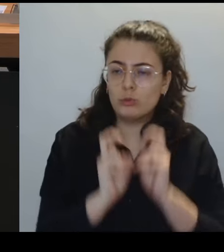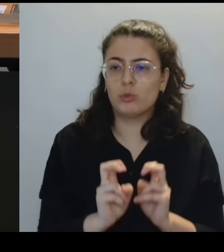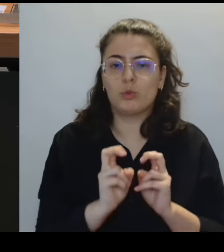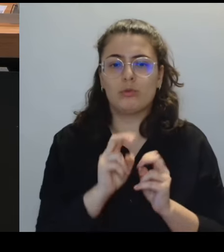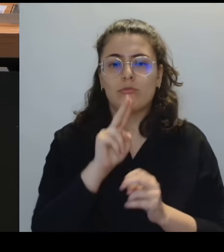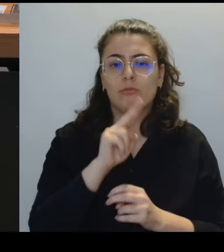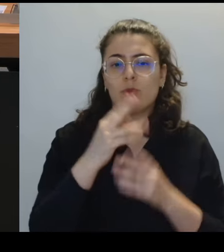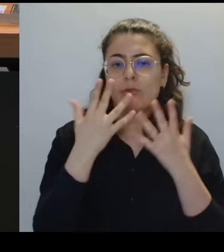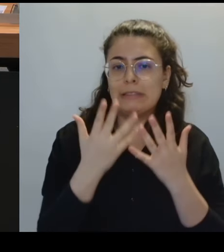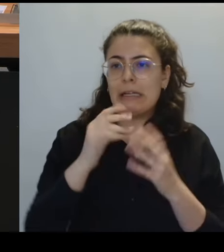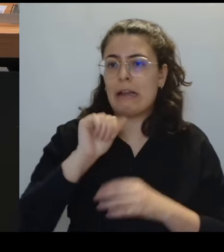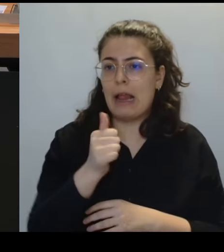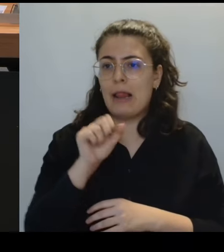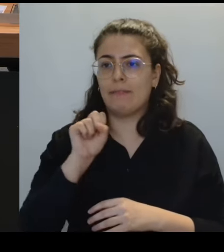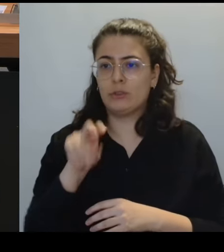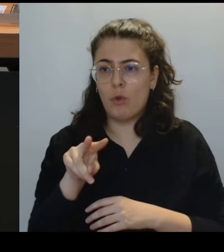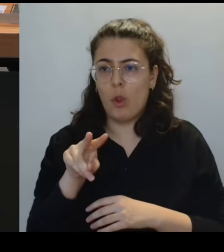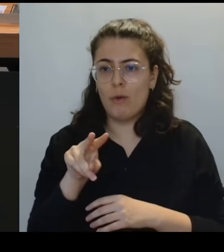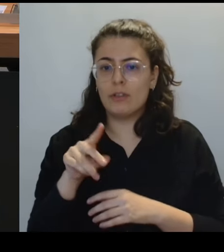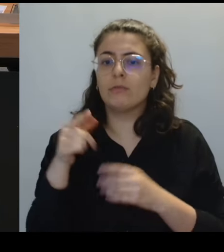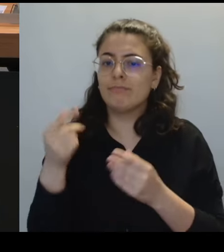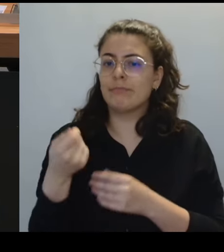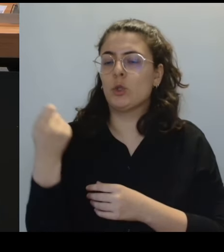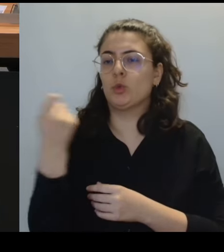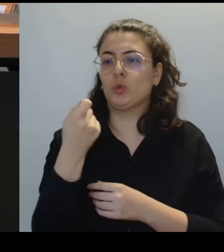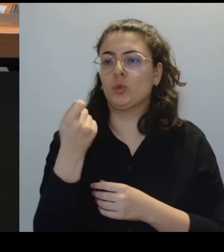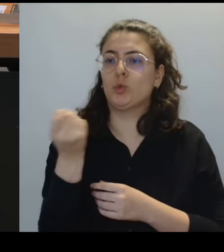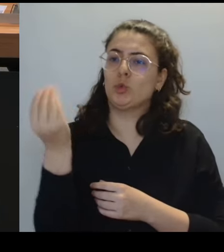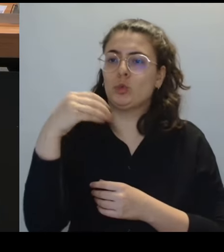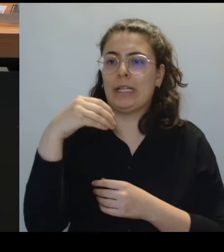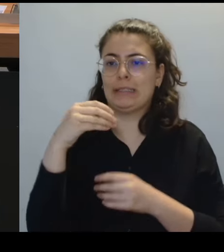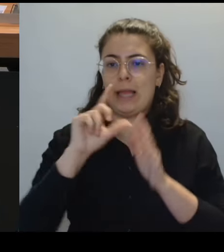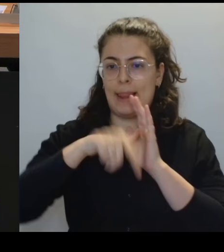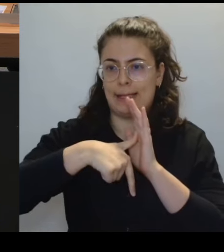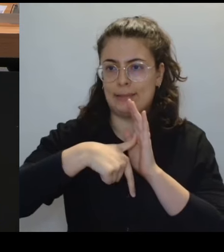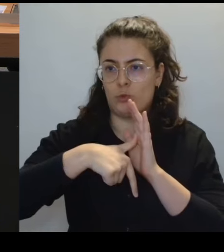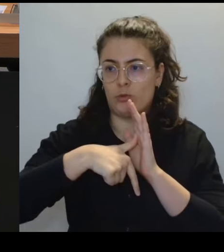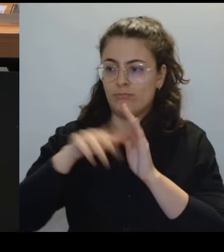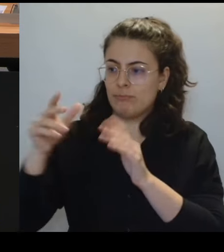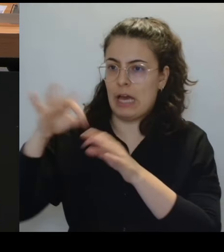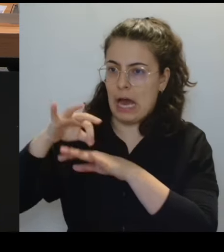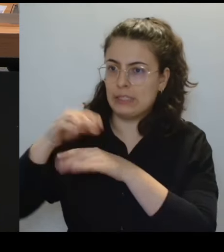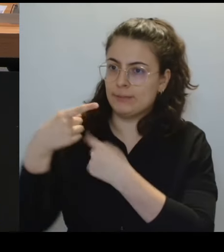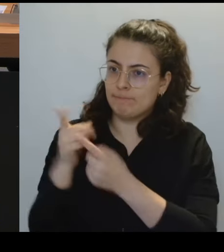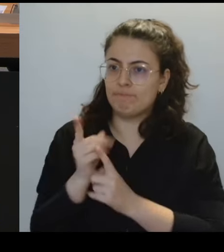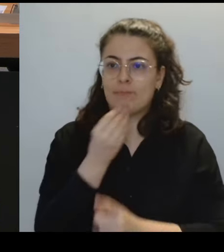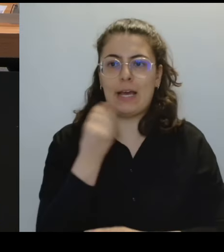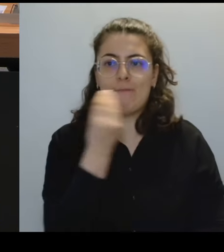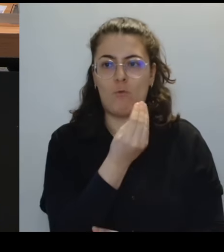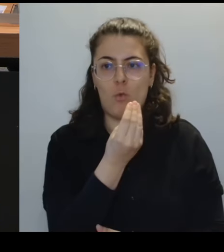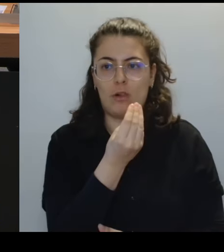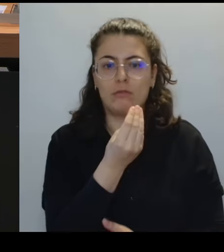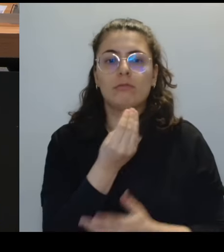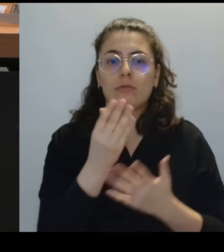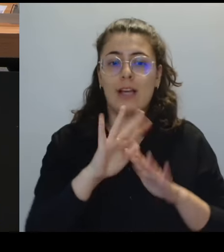Früherkennungsuntersuchungen empfohlen. Vor allem um Abstände zwischen diesen zu verkürzen. Herr Zander hat es gesagt.